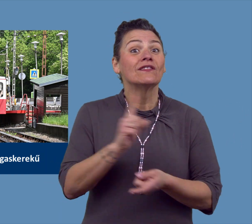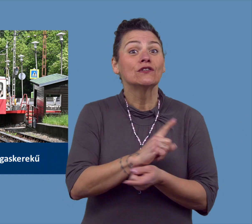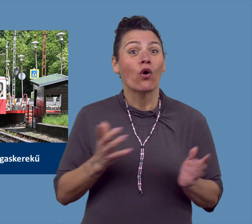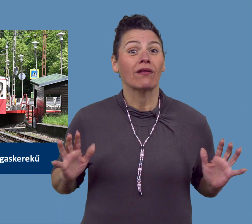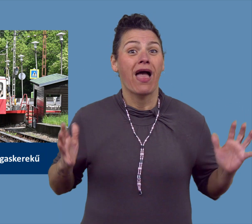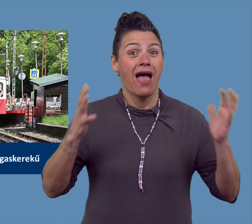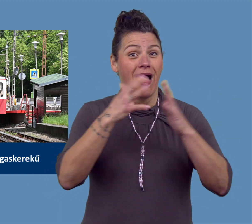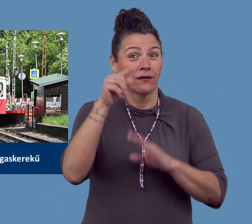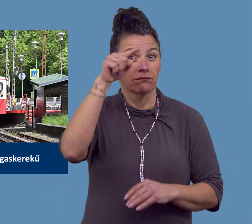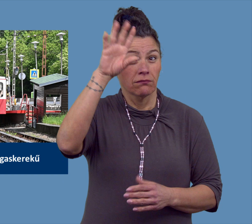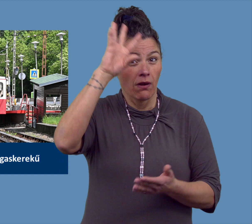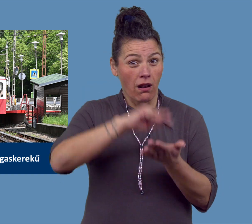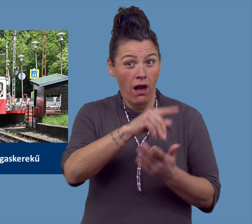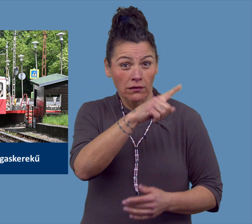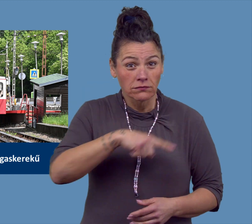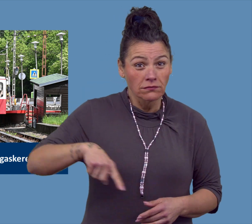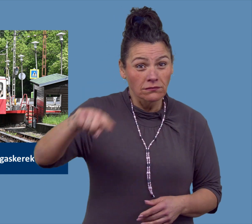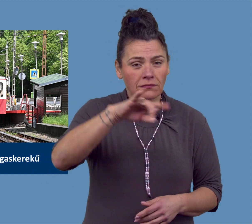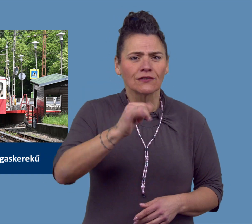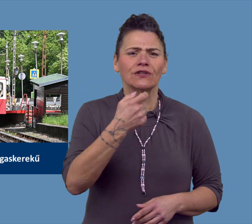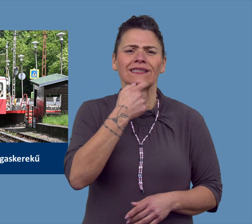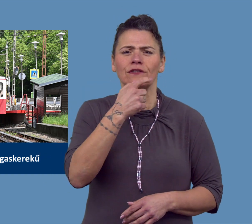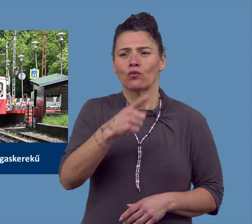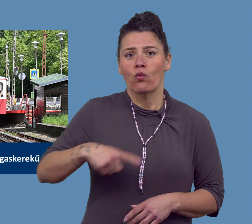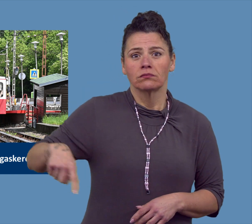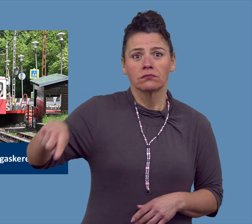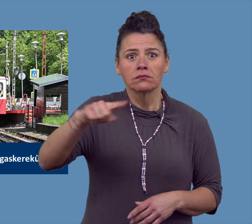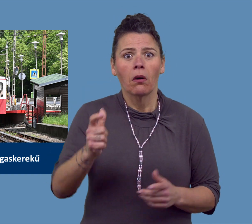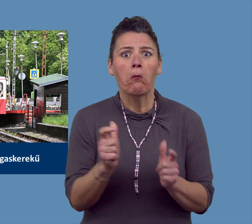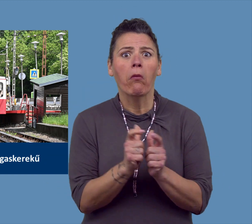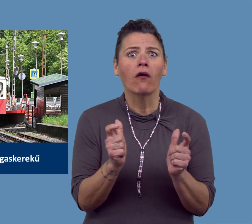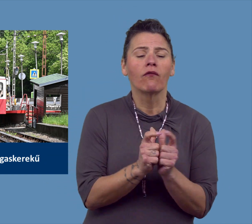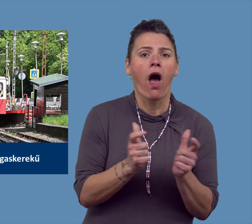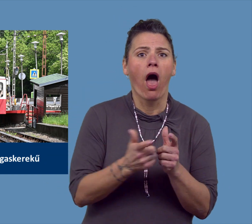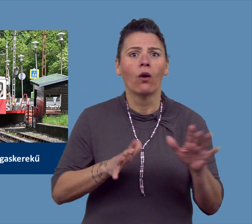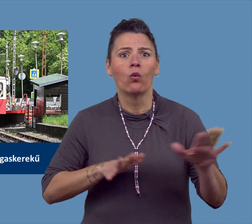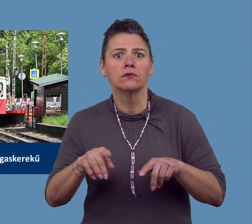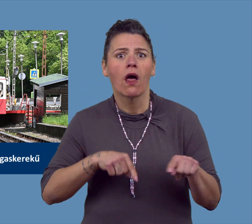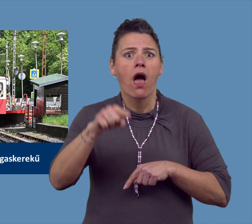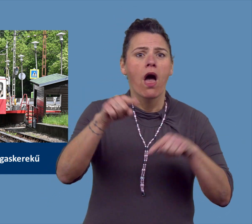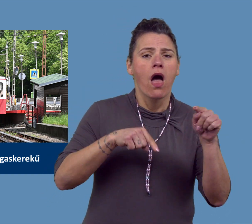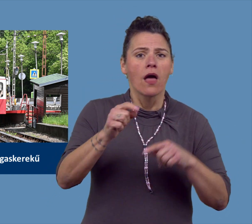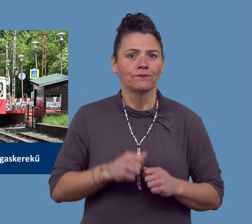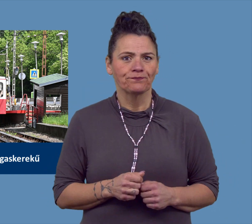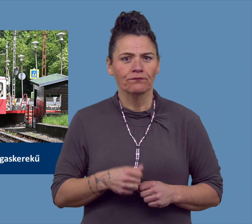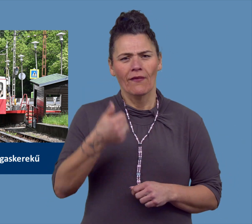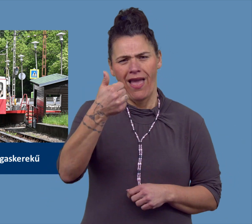nagy gondot okozva ezzel a fogast rendszeresen használó hegyvidékieknek, különösen az időseknek.